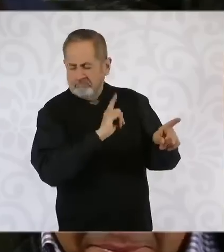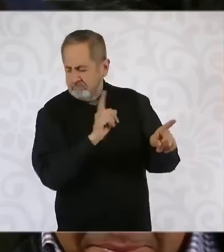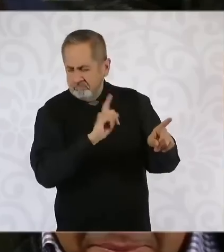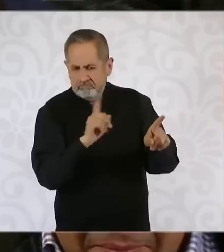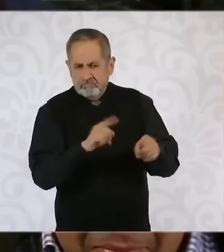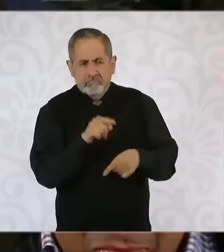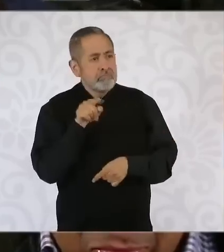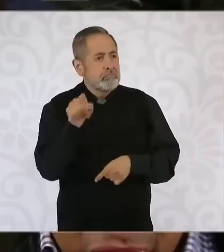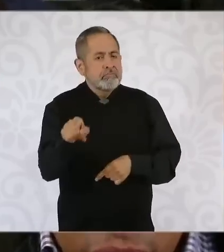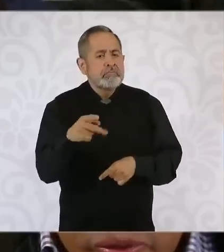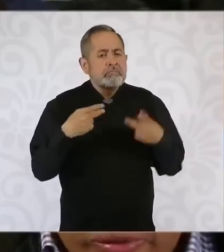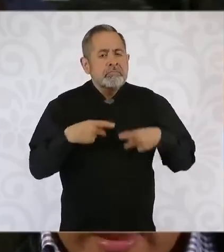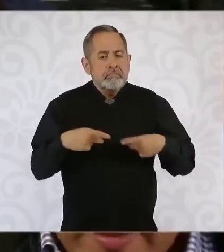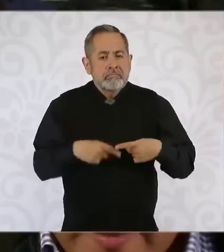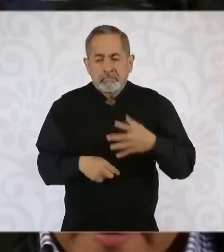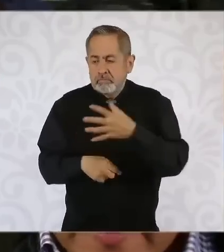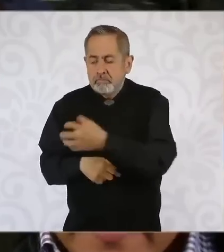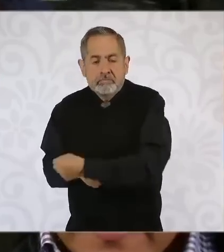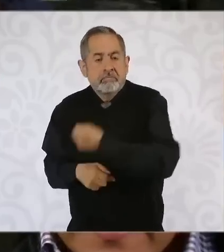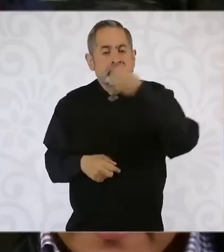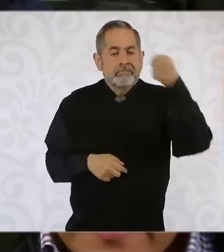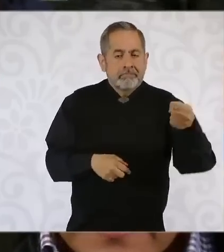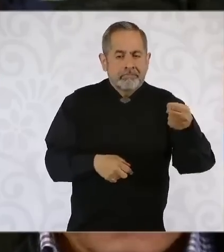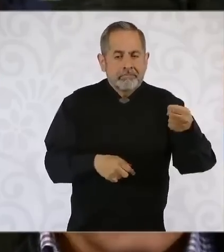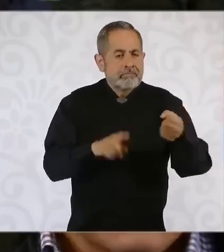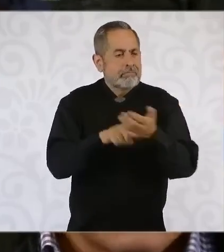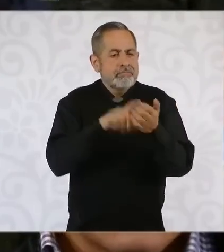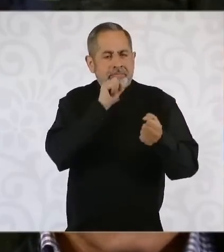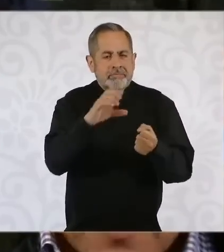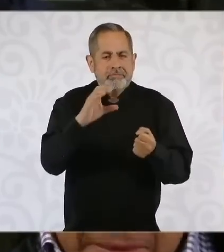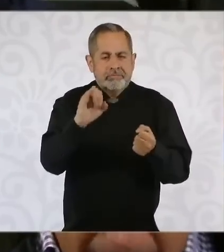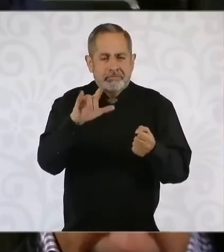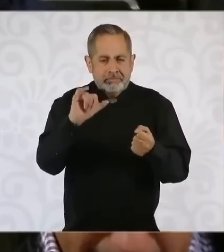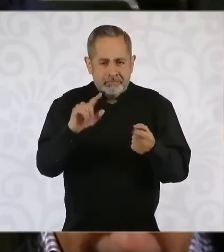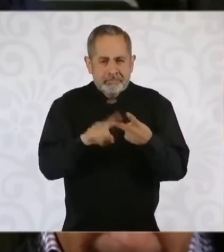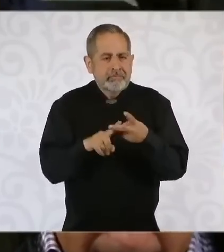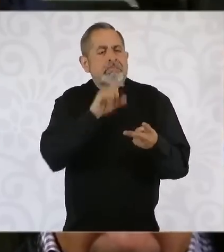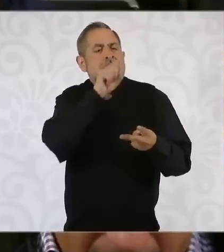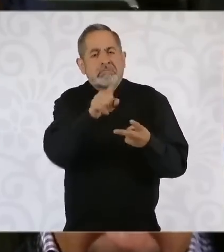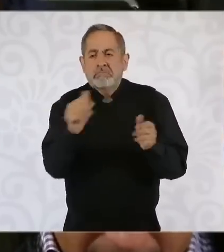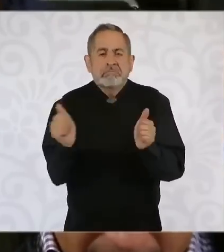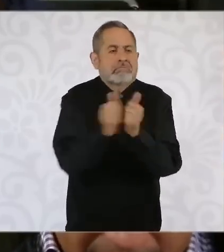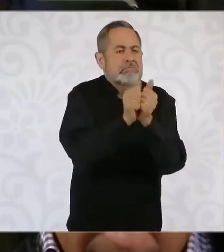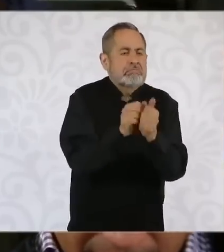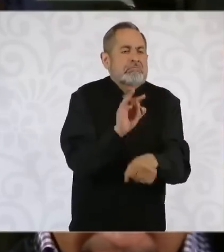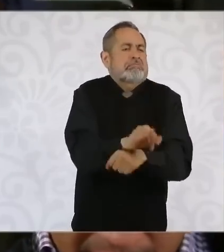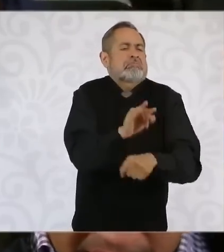esa persona a suif se llevaron también a célida que ahora también ya la tienen ahí cobijada y